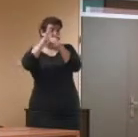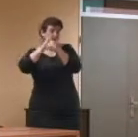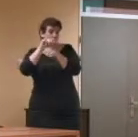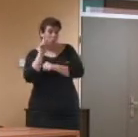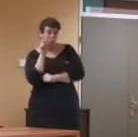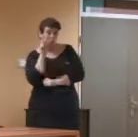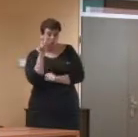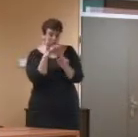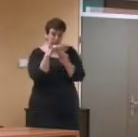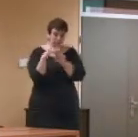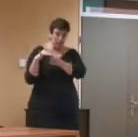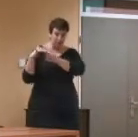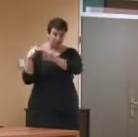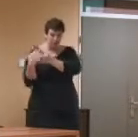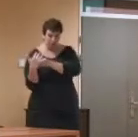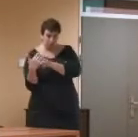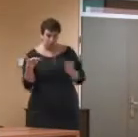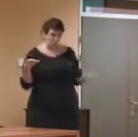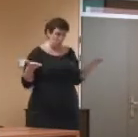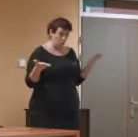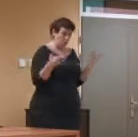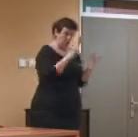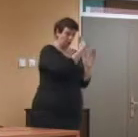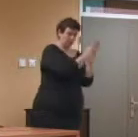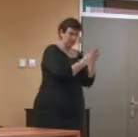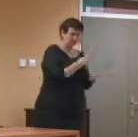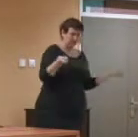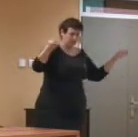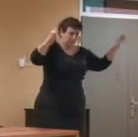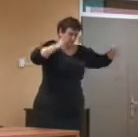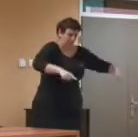el poder que había y que estaba en juego en ese momento. Al final la cinta acaba en manos de